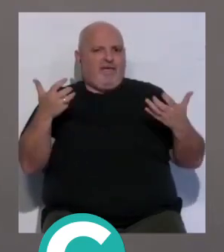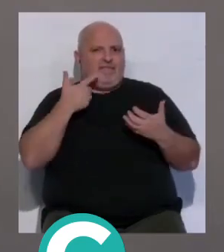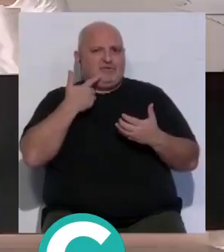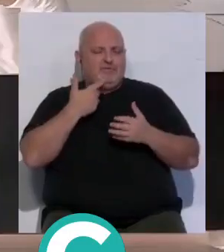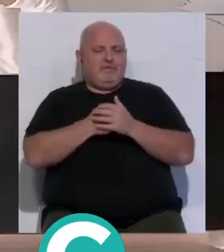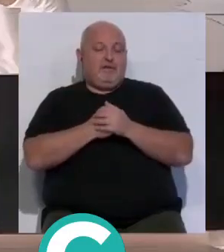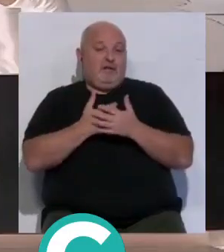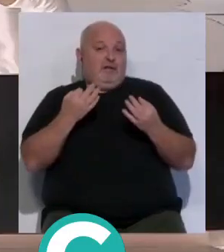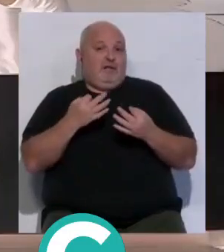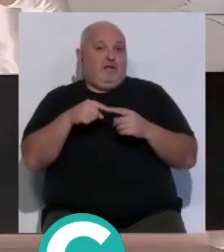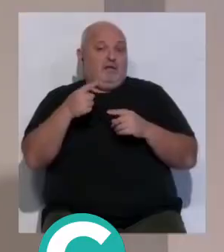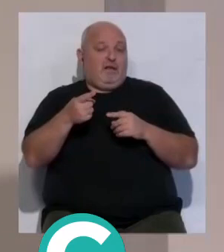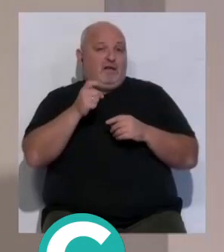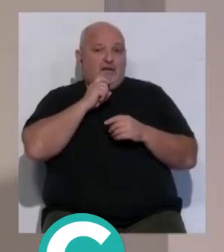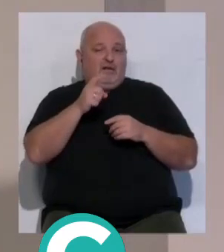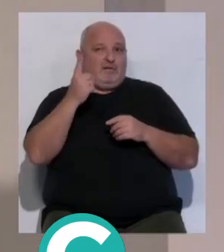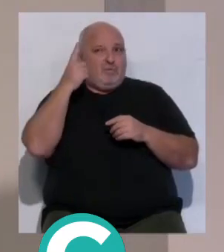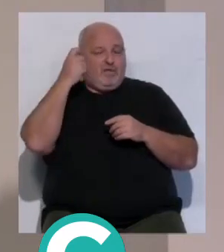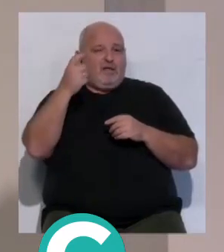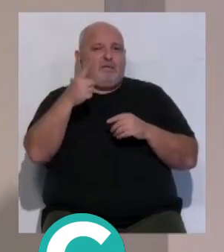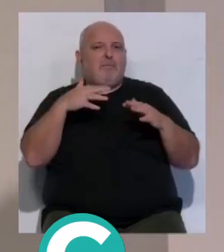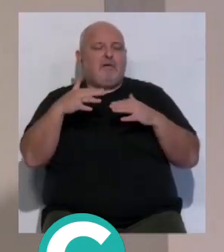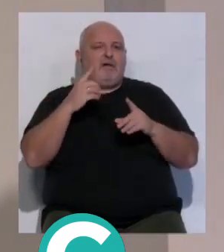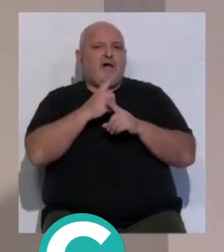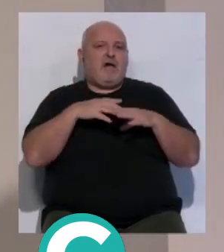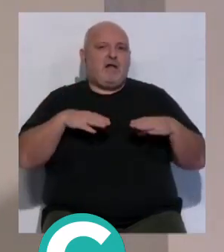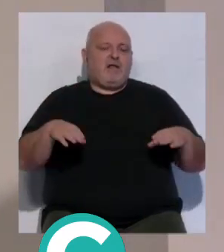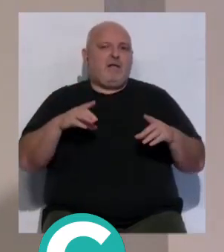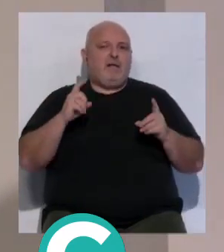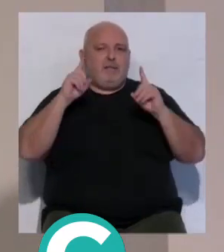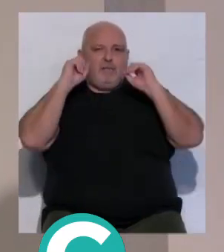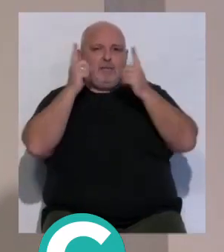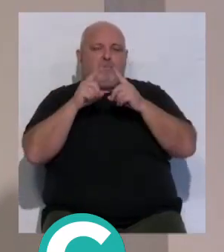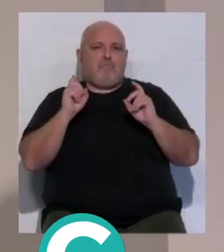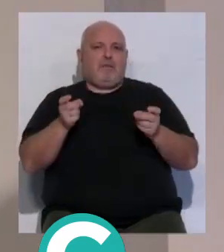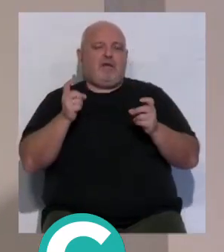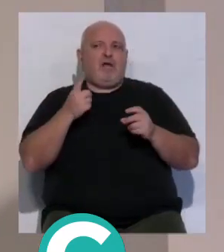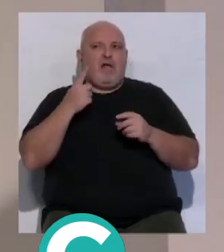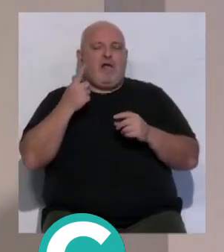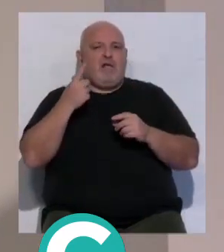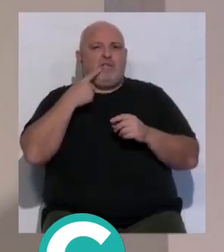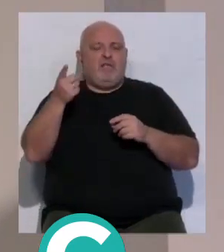pasar lo que pasa recordamos el partido entre Argentina y México cuando se acusó a Leo Messi